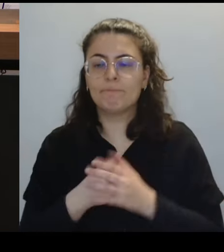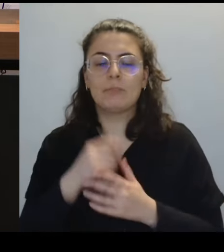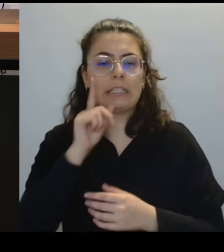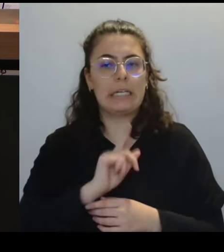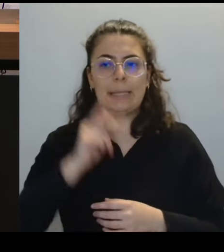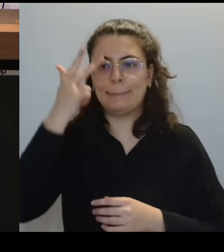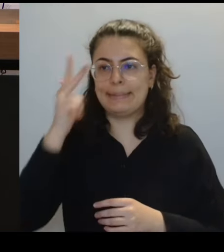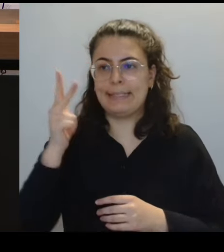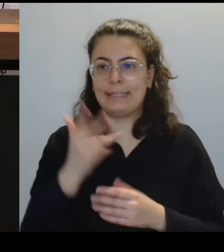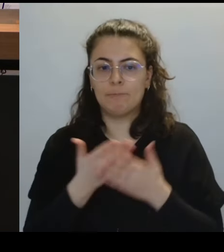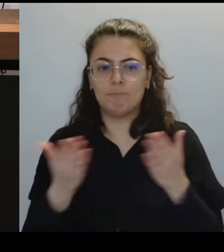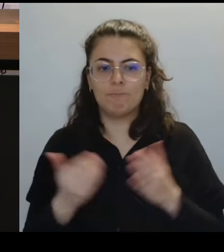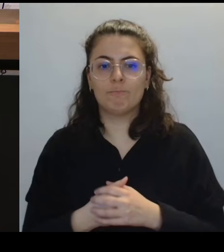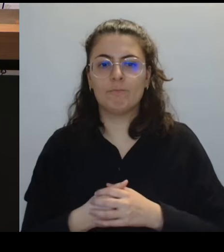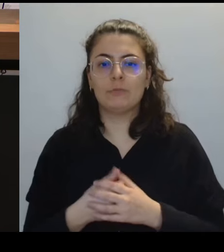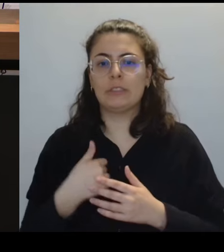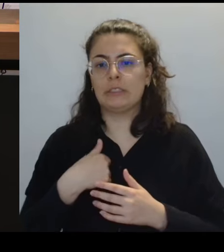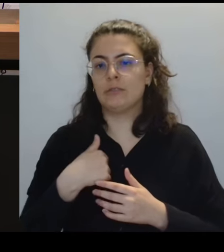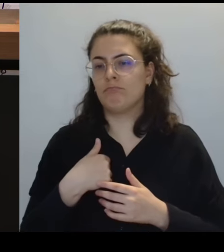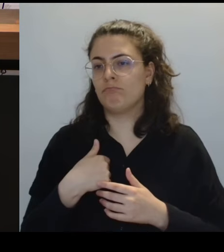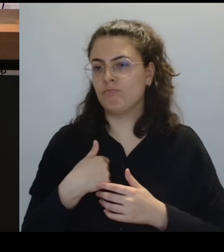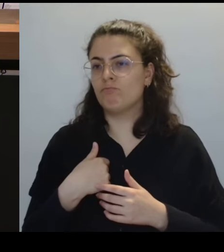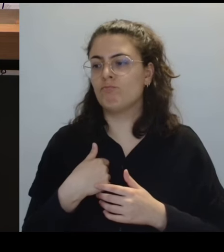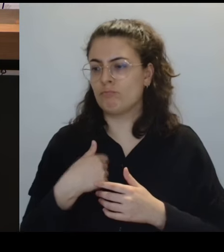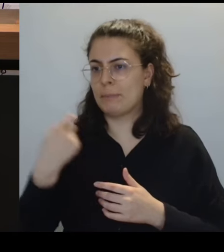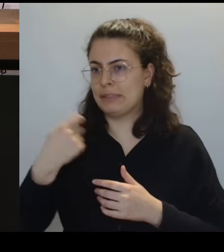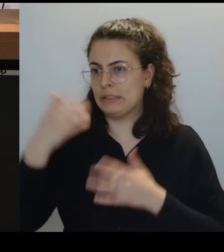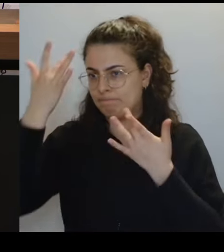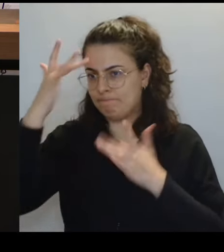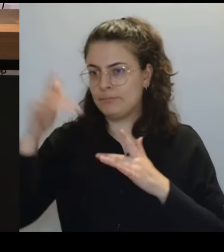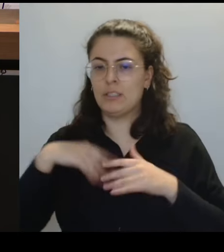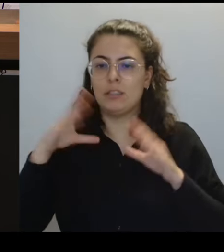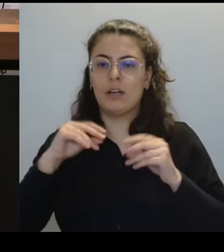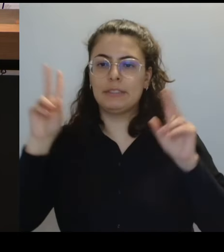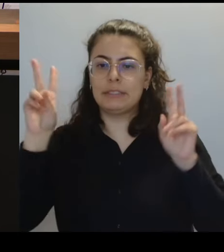Präsidentin eine Mitarbeiterin des Krankenhauses, Maßregelvollzugs: